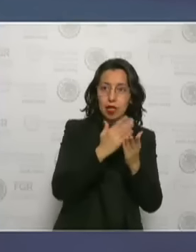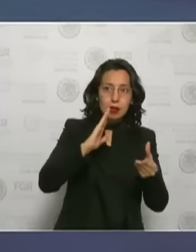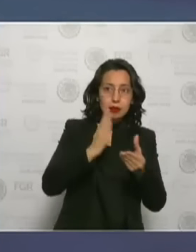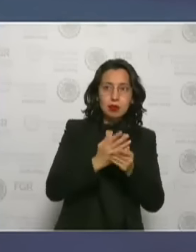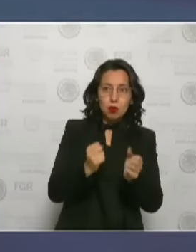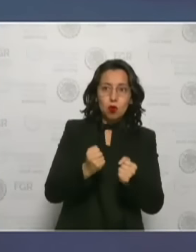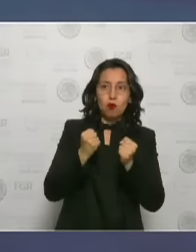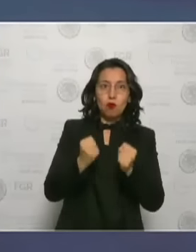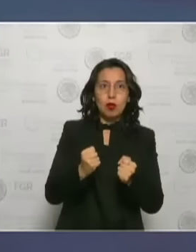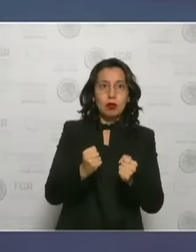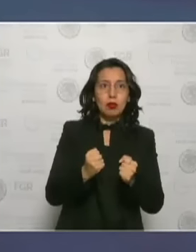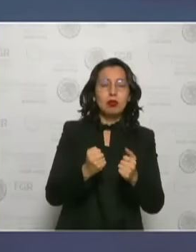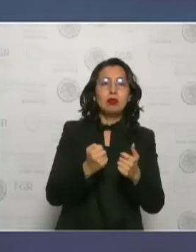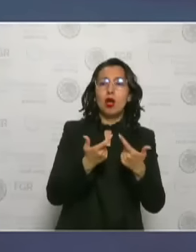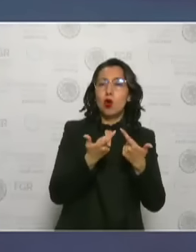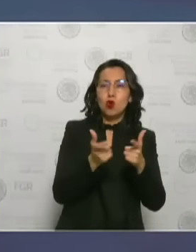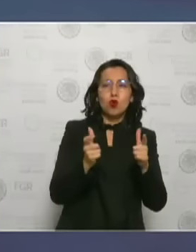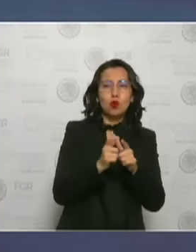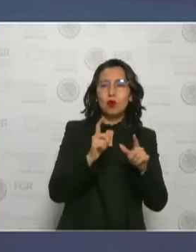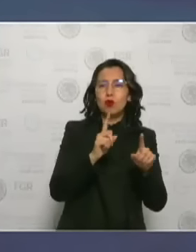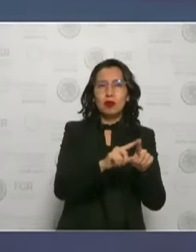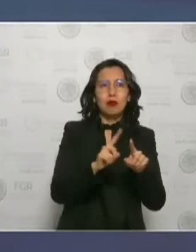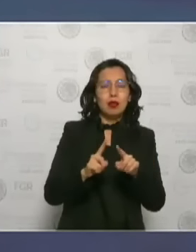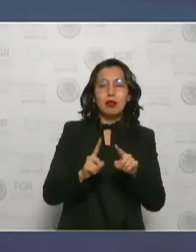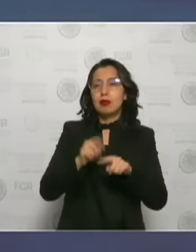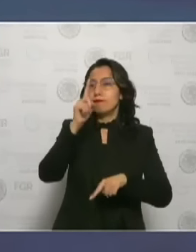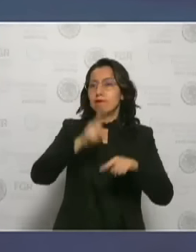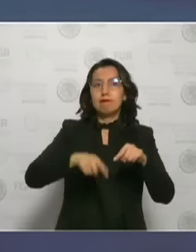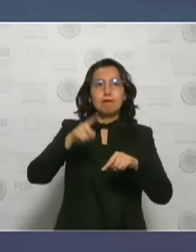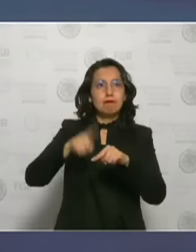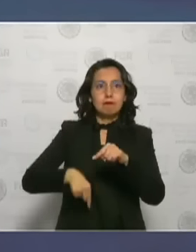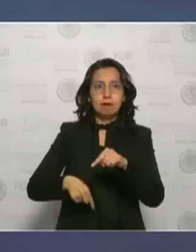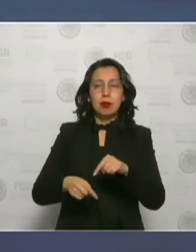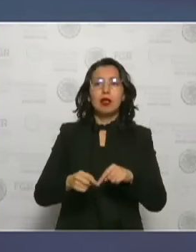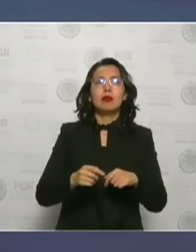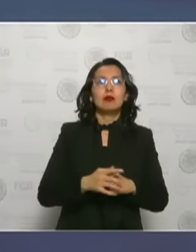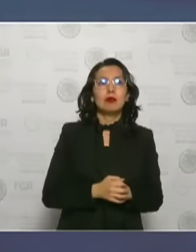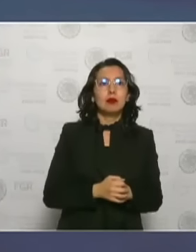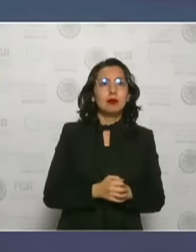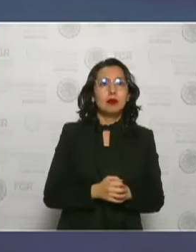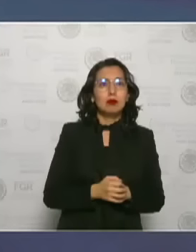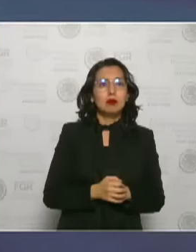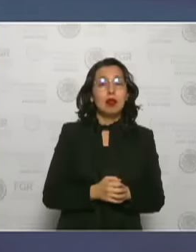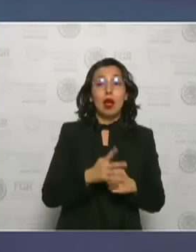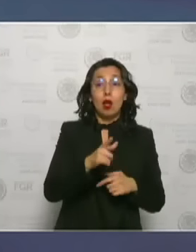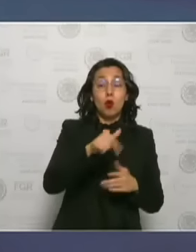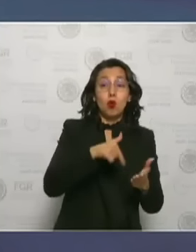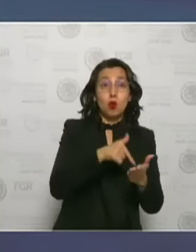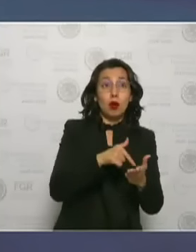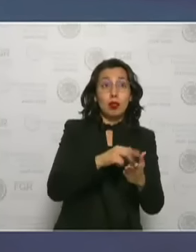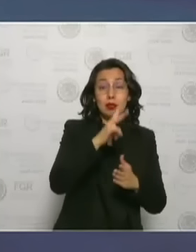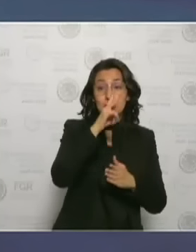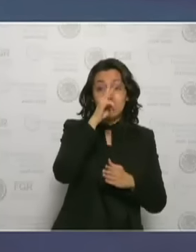a desmantelar sus redes y los vamos a llevar ante la justicia. Donde haya violencia habrá estado,